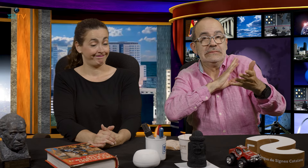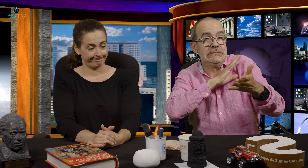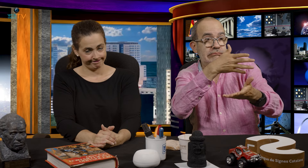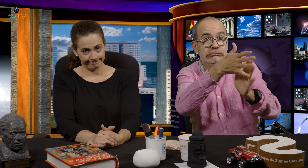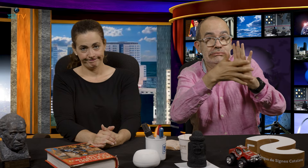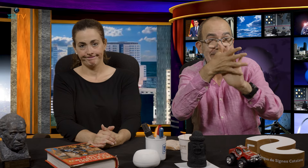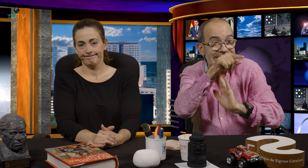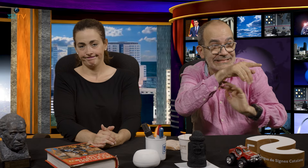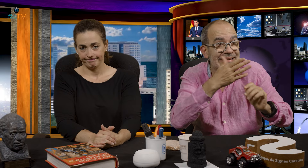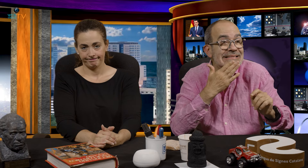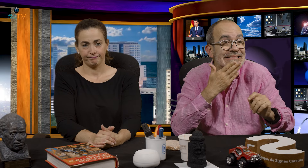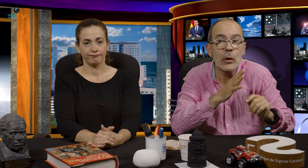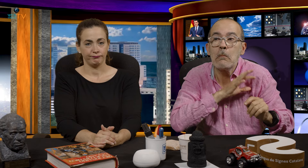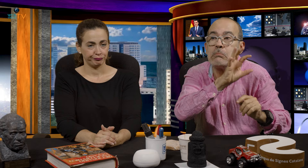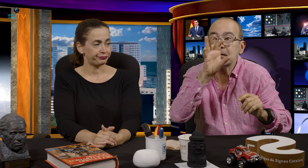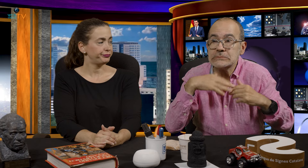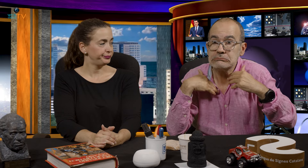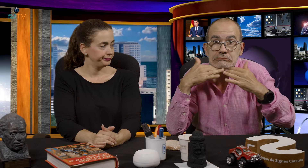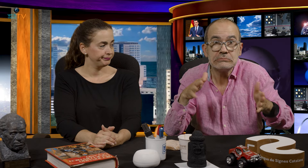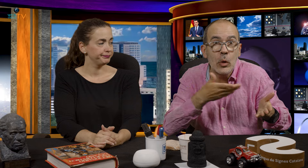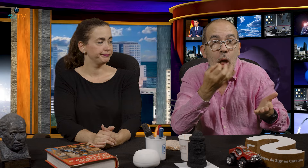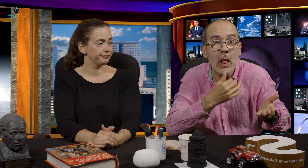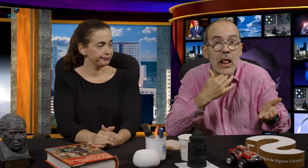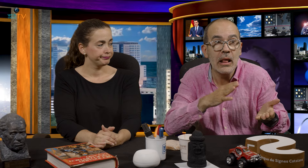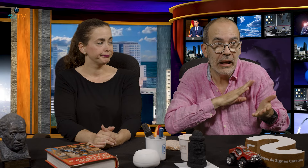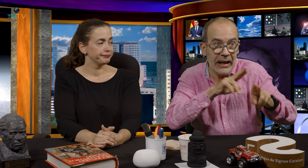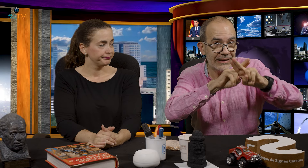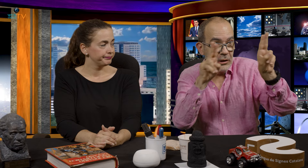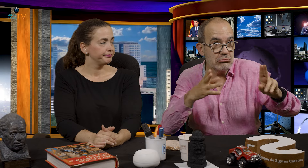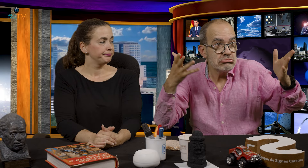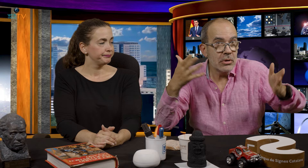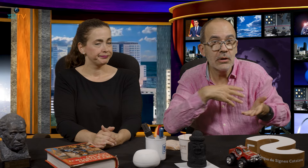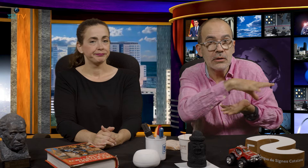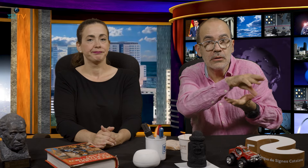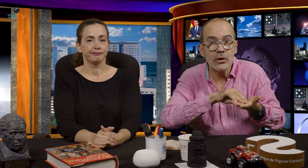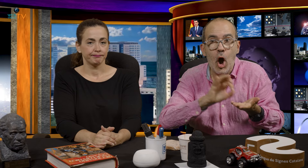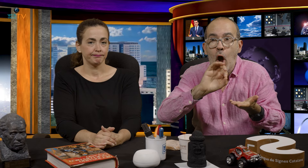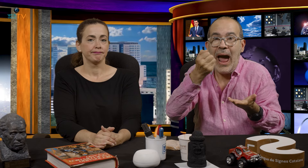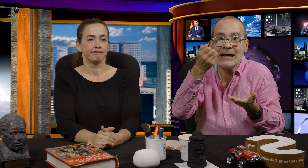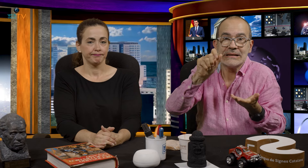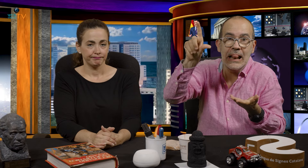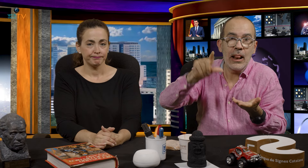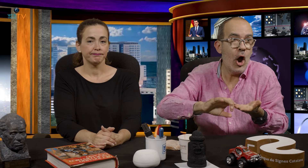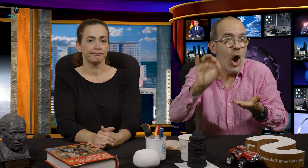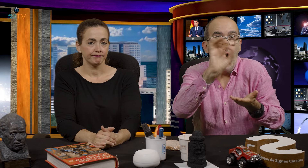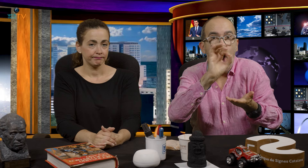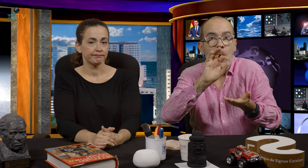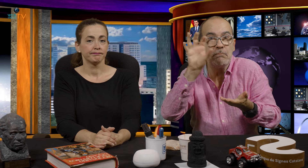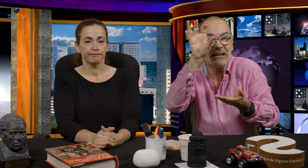Desconozco de qué países son muchos signos que veo en ellas. No sé si se trata del Internacional o de la ASL o de otros países.